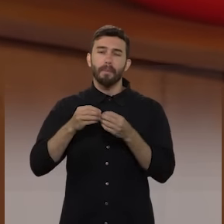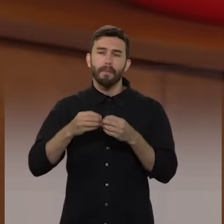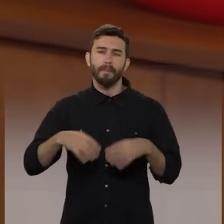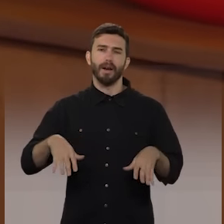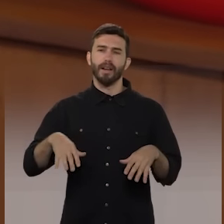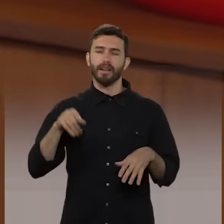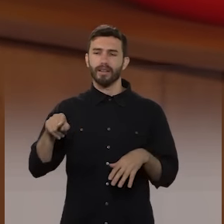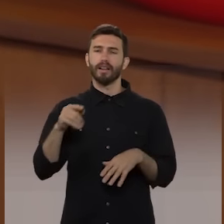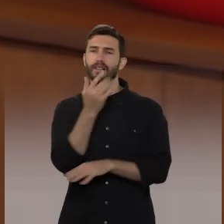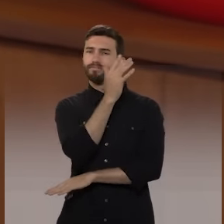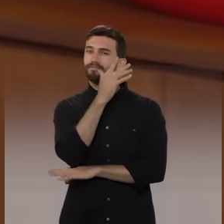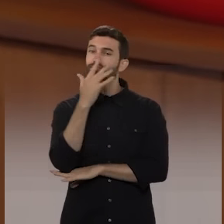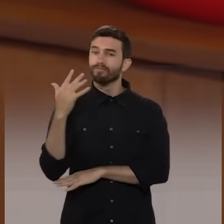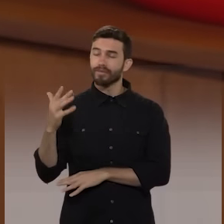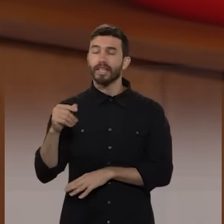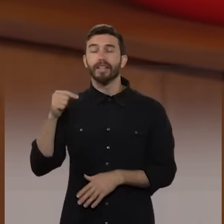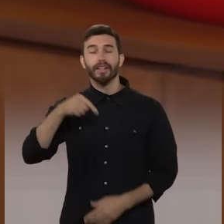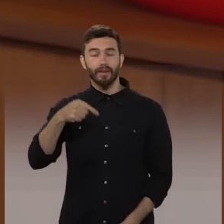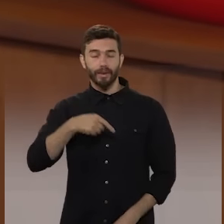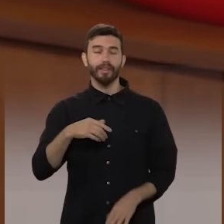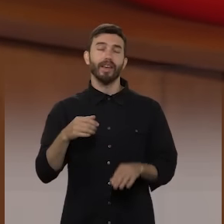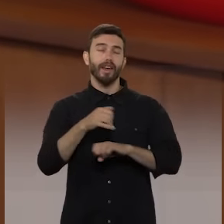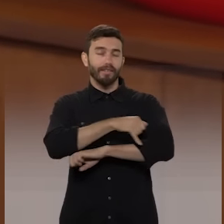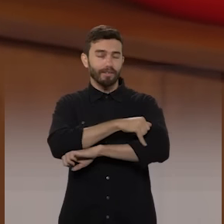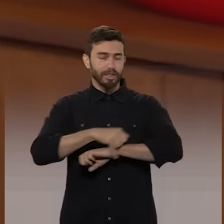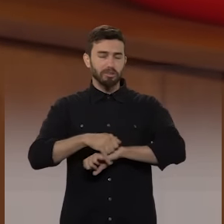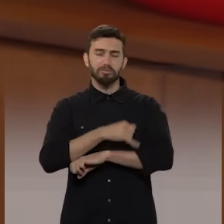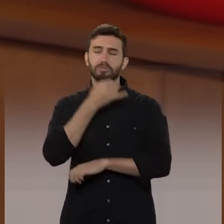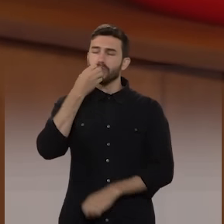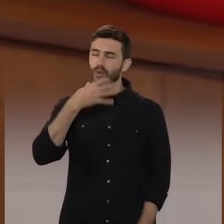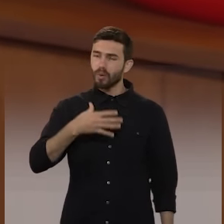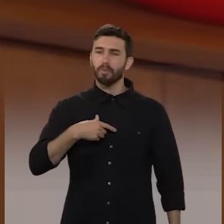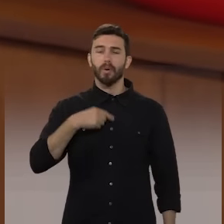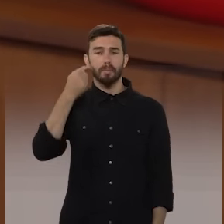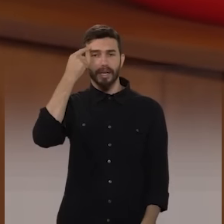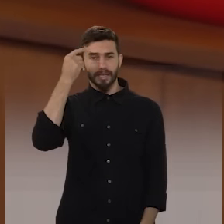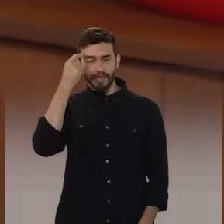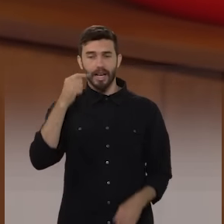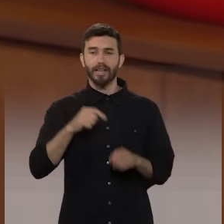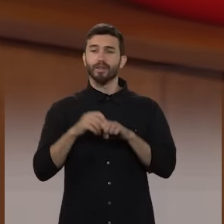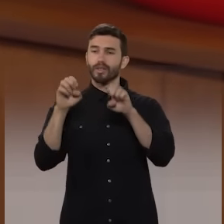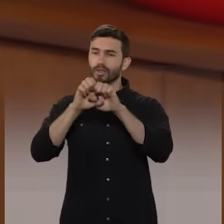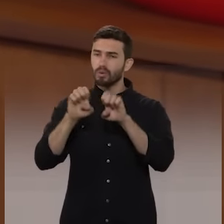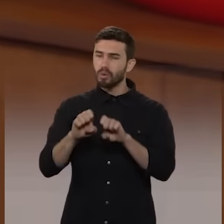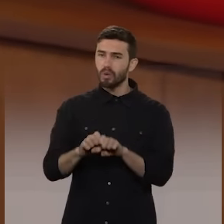uma estrutura muito boa, pensada, planejada, tem regras claras e bem definidas para esses